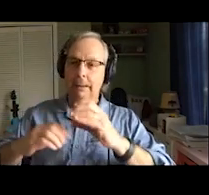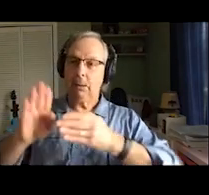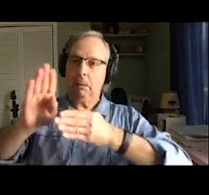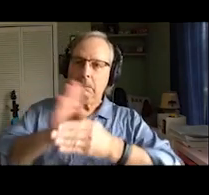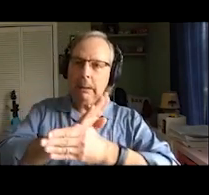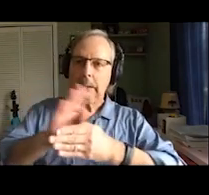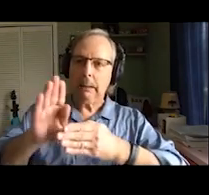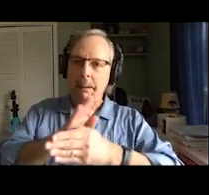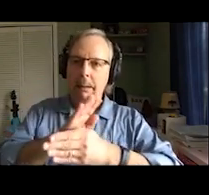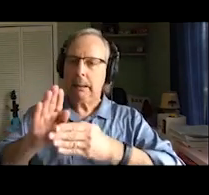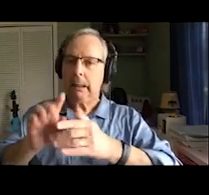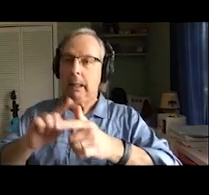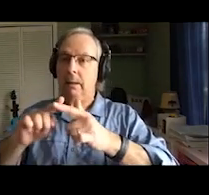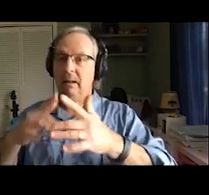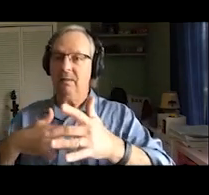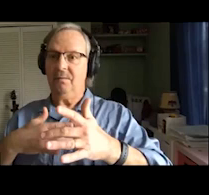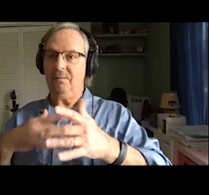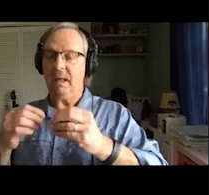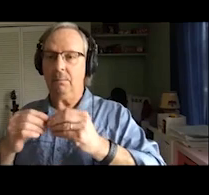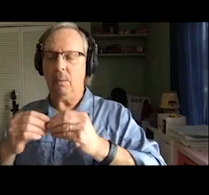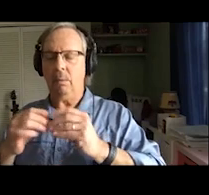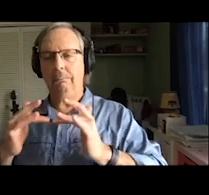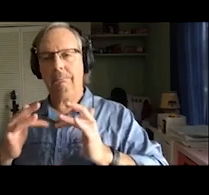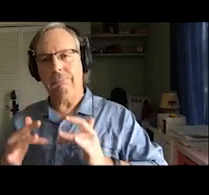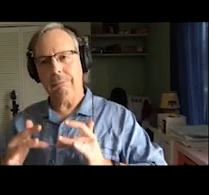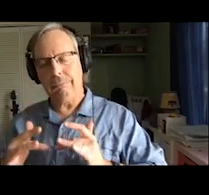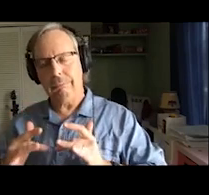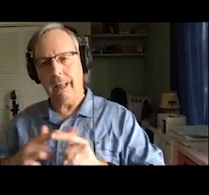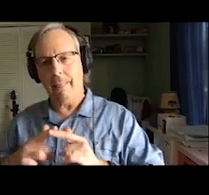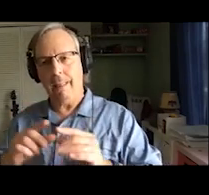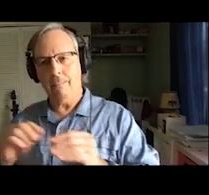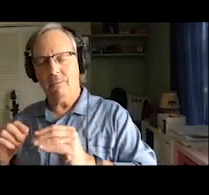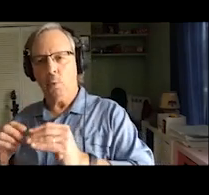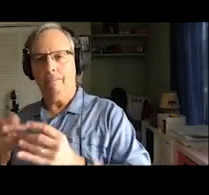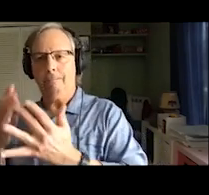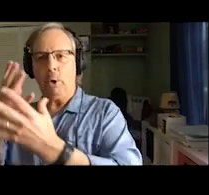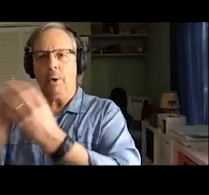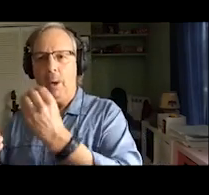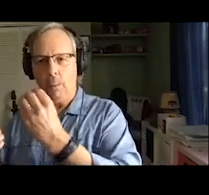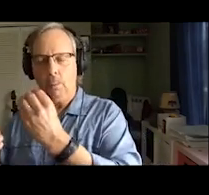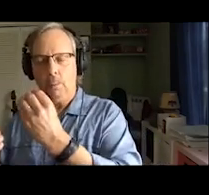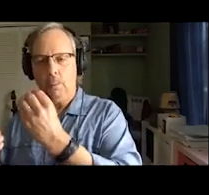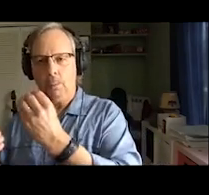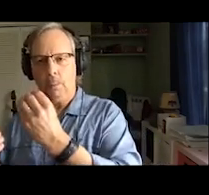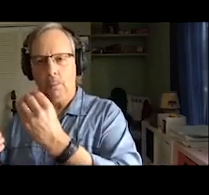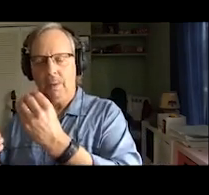hasta luego sentirse un poco más abatido, y luego finalmente avanzar hacia el agotamiento, perdón, está sucediendo